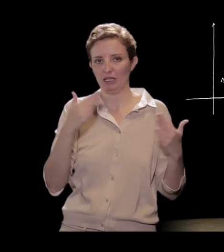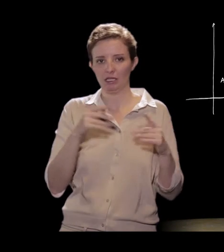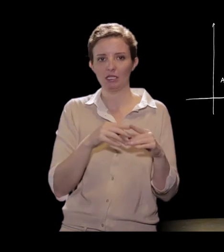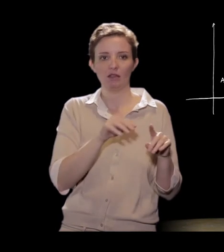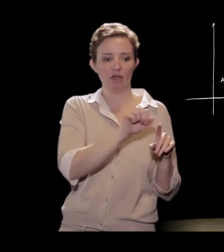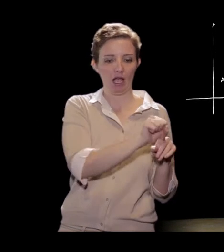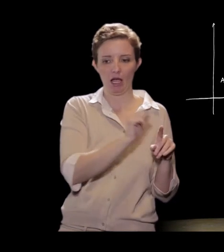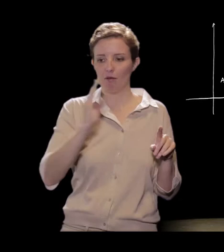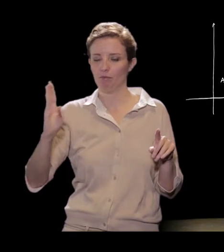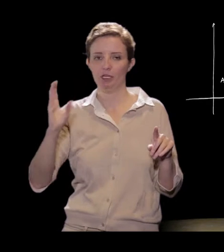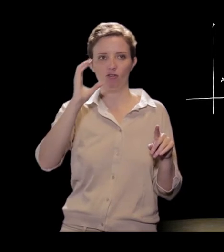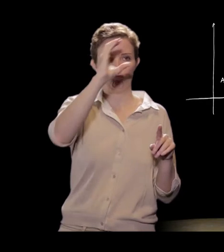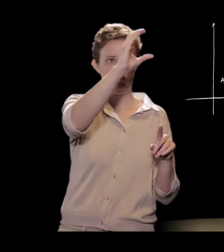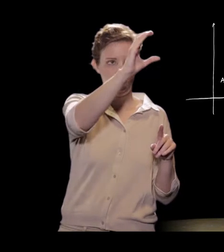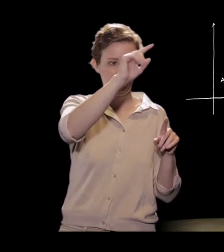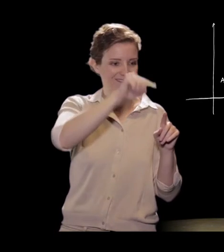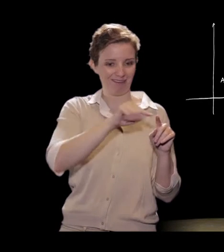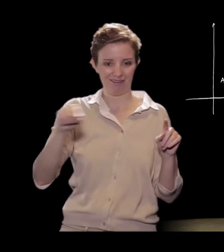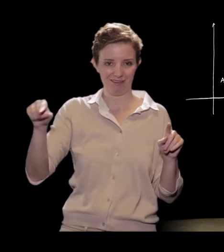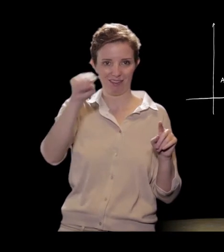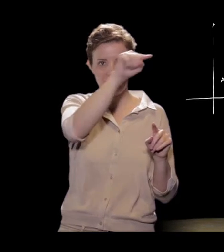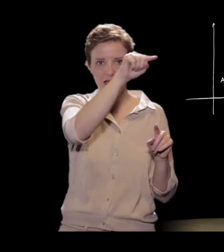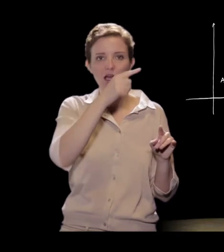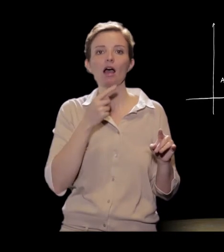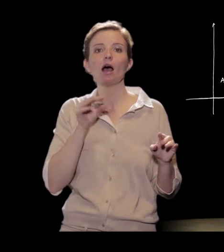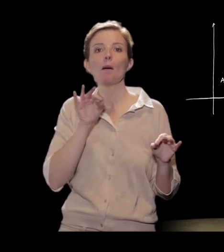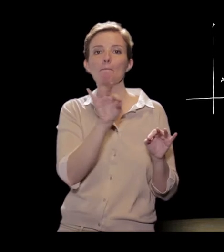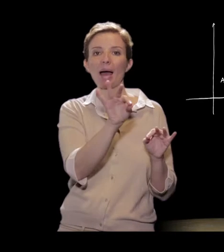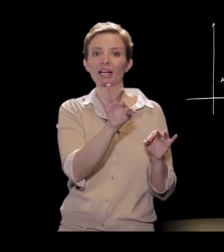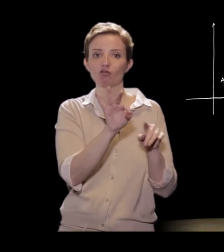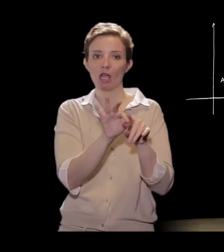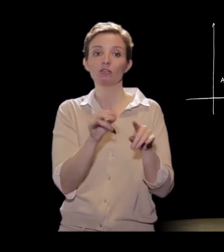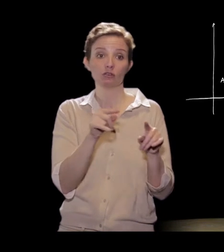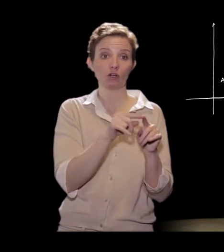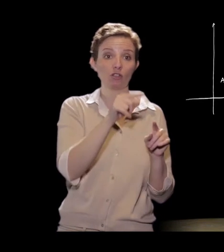A, B e C. Il baricentro è il punto di intersezione delle mediane,